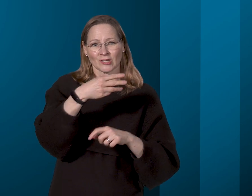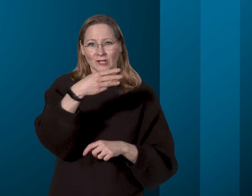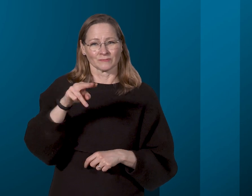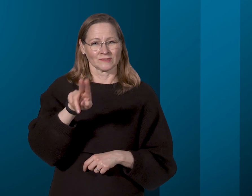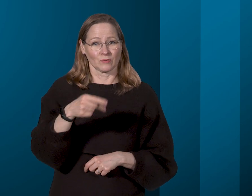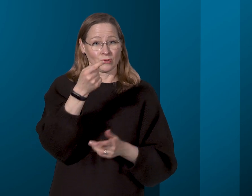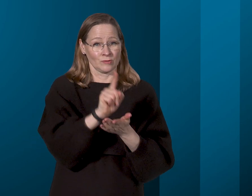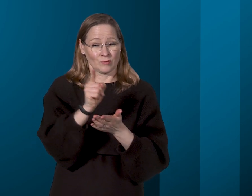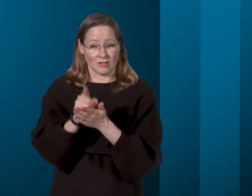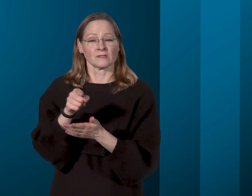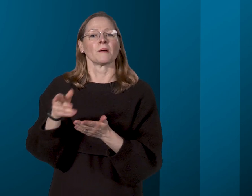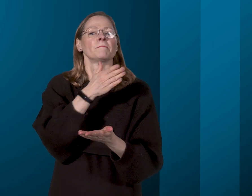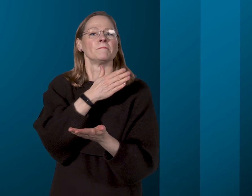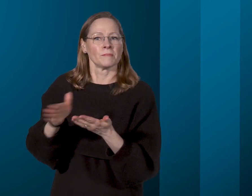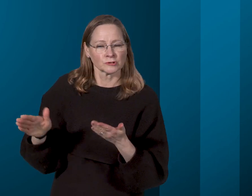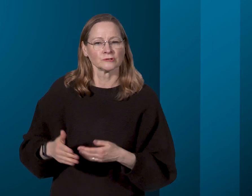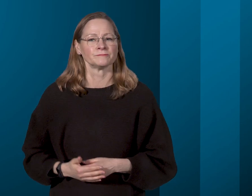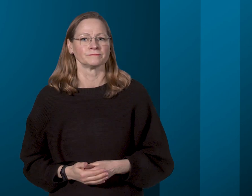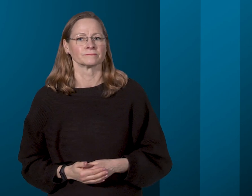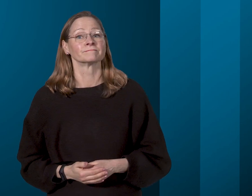joka on ollut 300 euroa kuukaudessa.